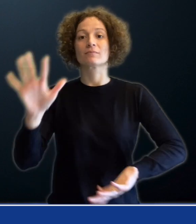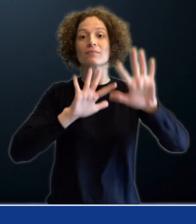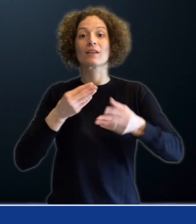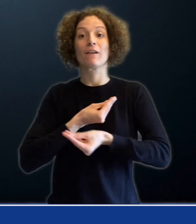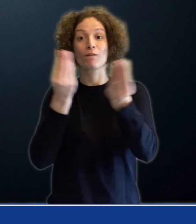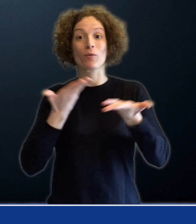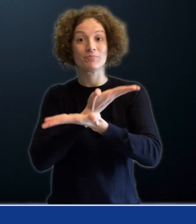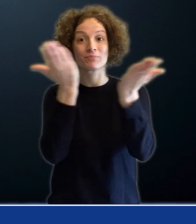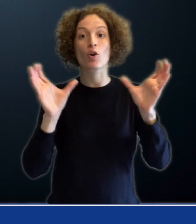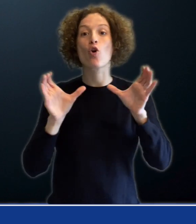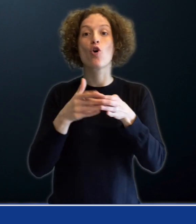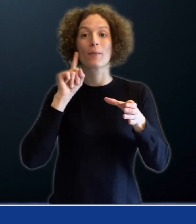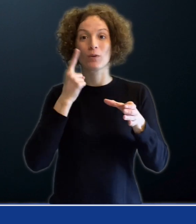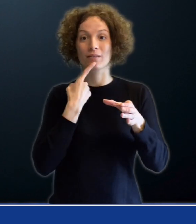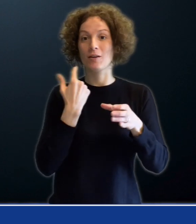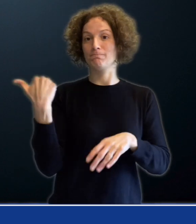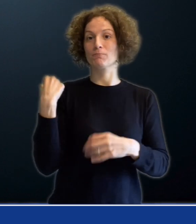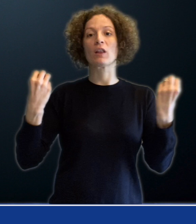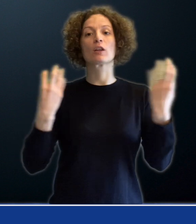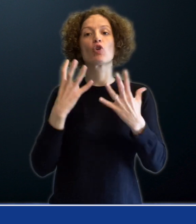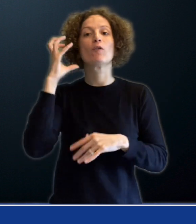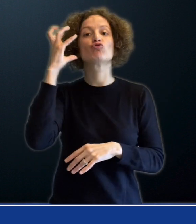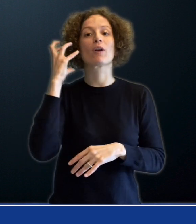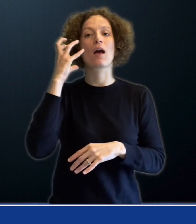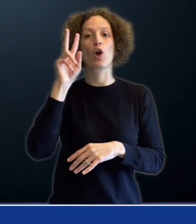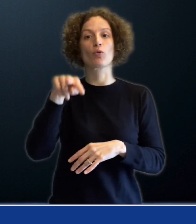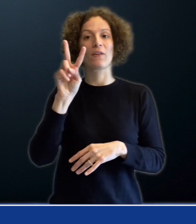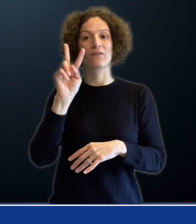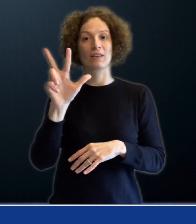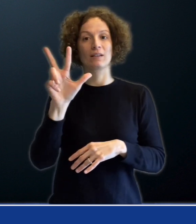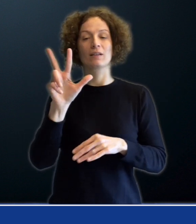Informiamo tutta la comunità sorda che lo scorso 19 gennaio